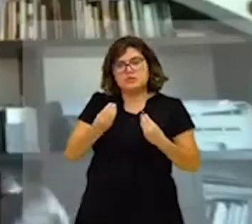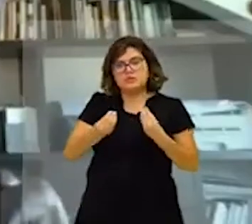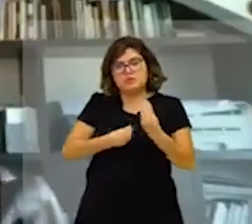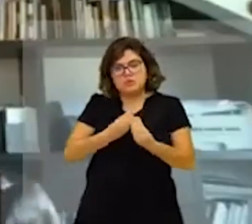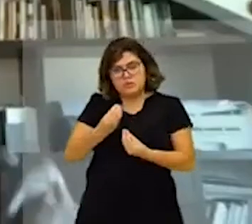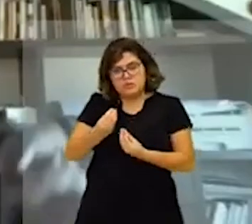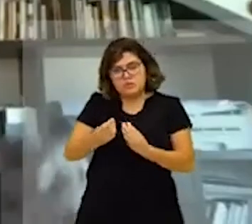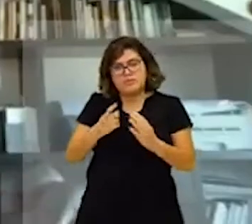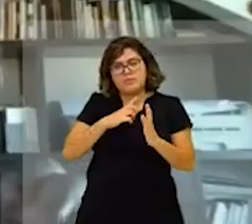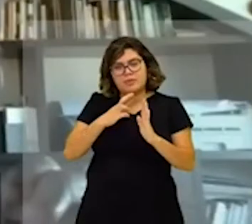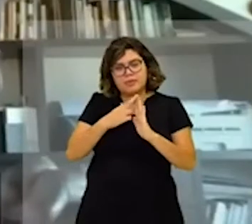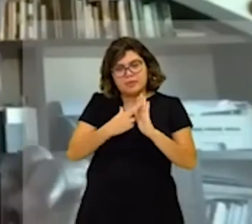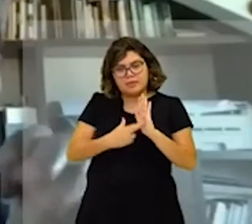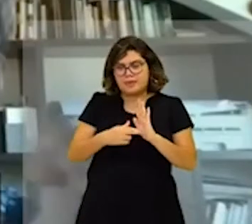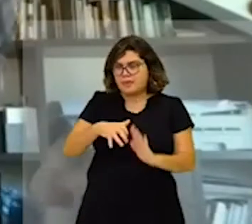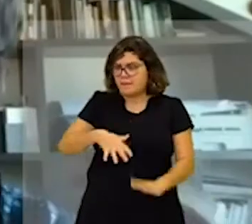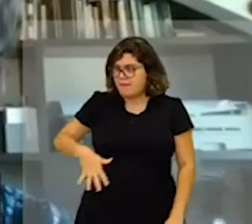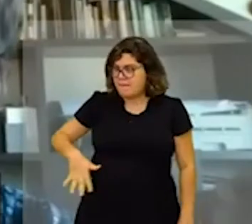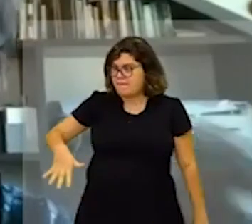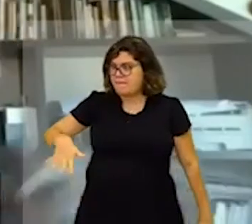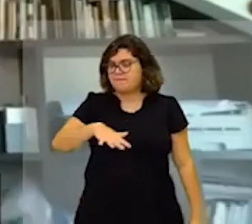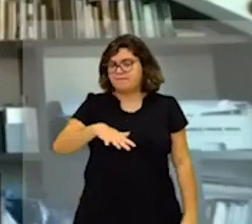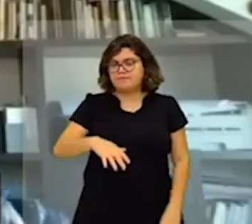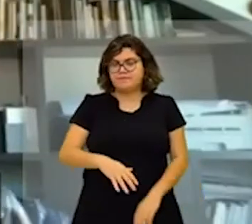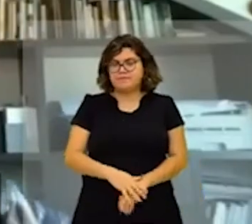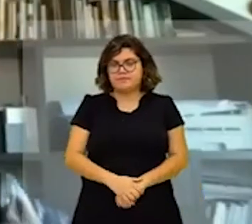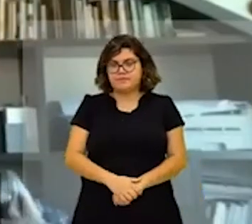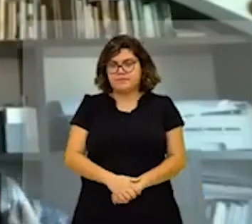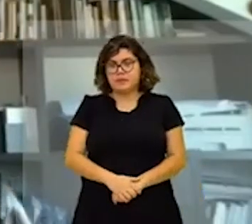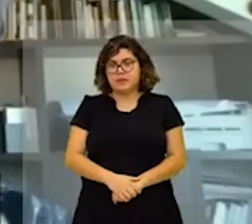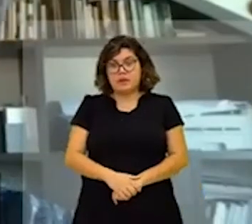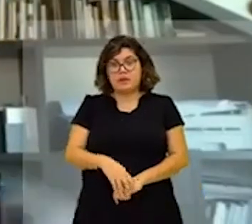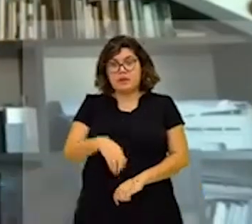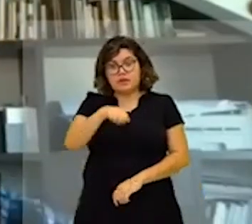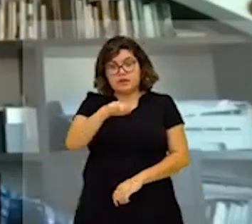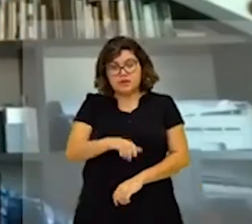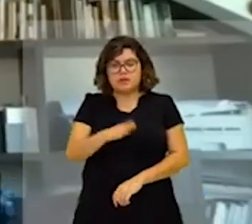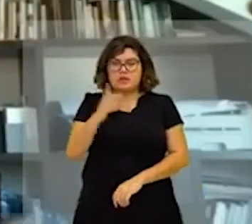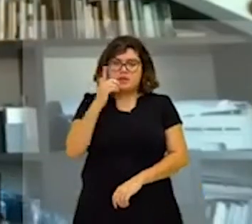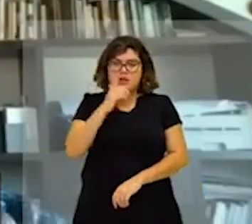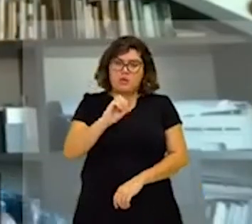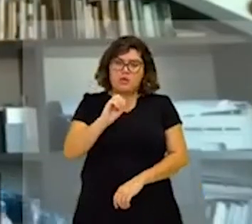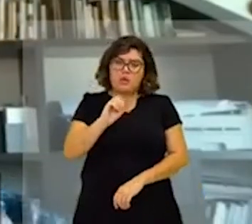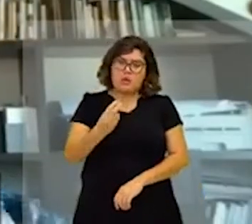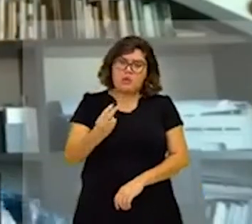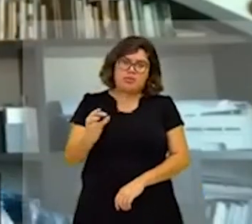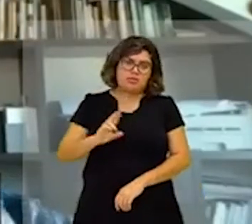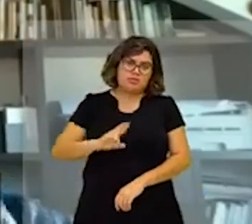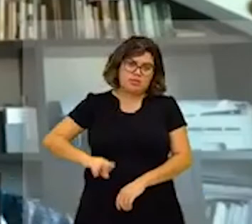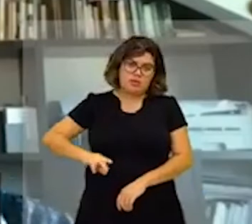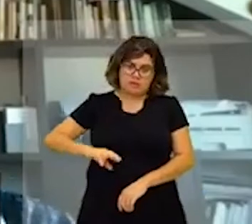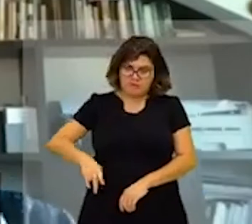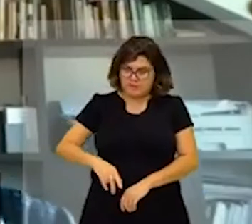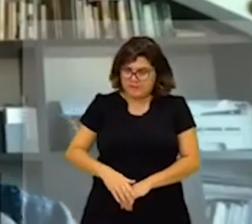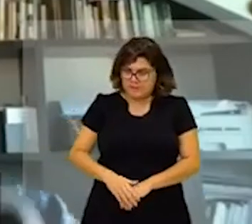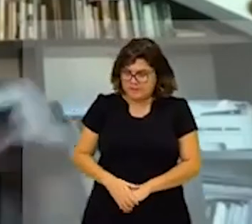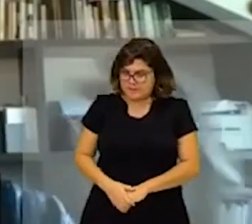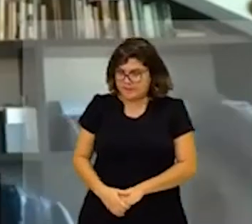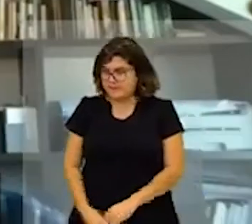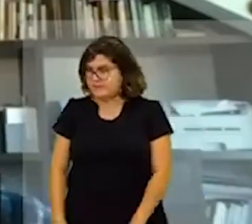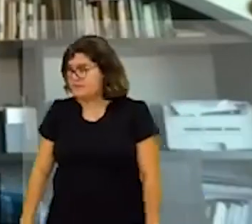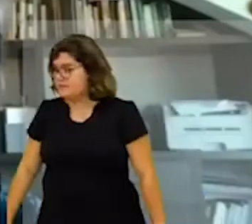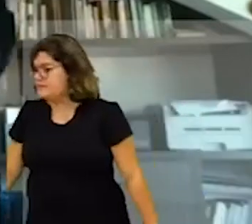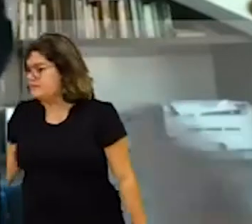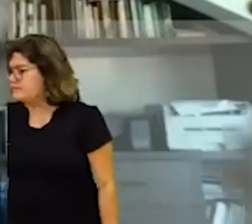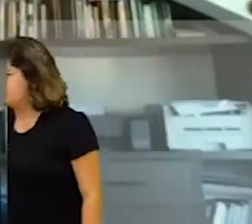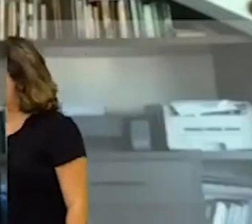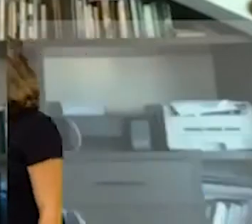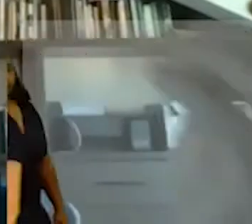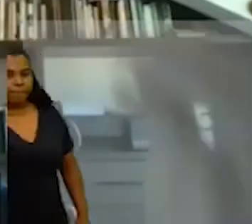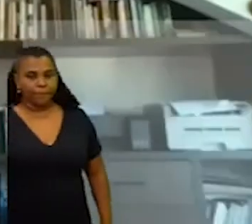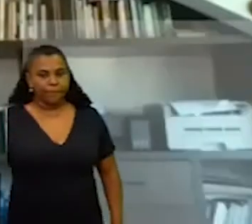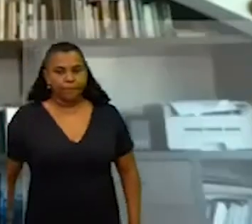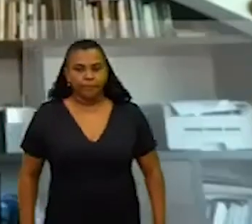essa dimensão ou seja quem é beneficiado ou não é beneficiário e o financiamento de um